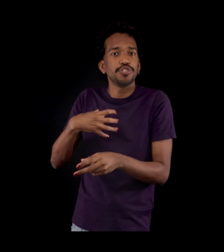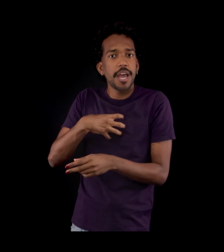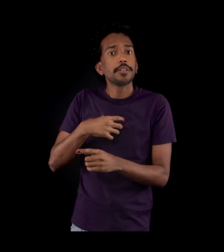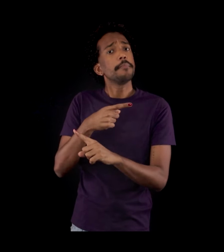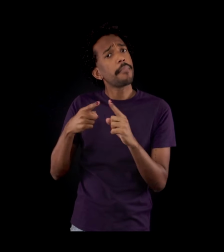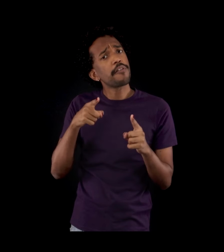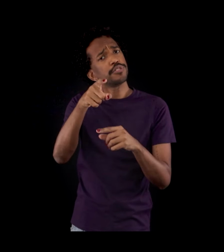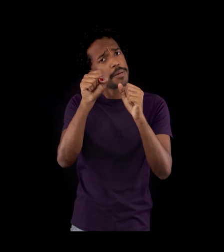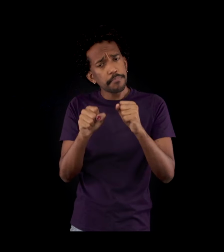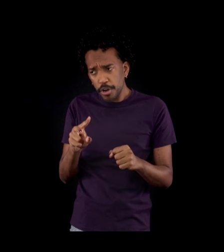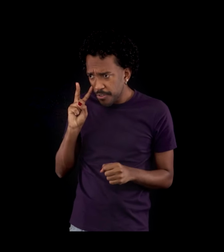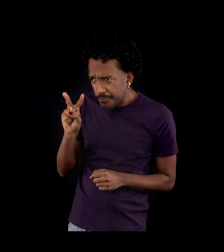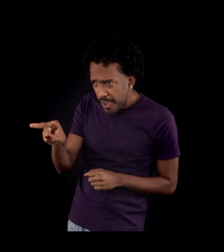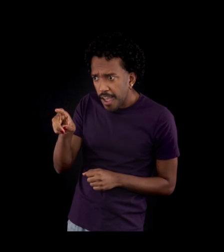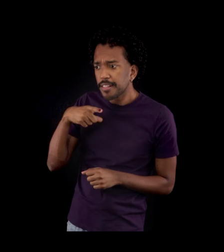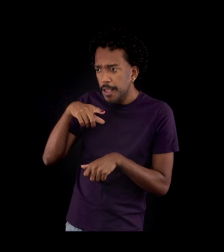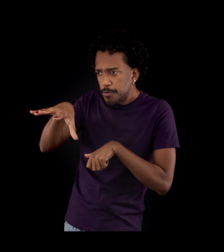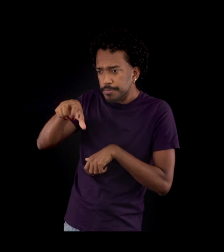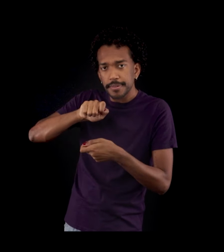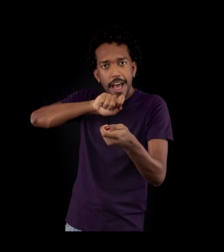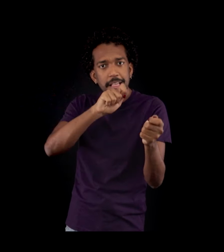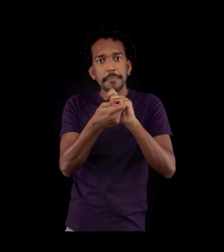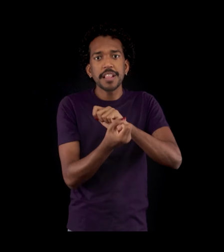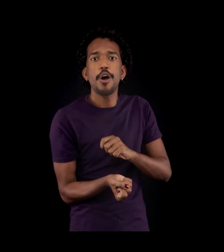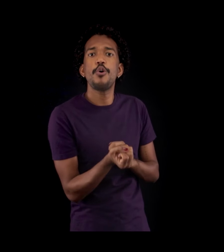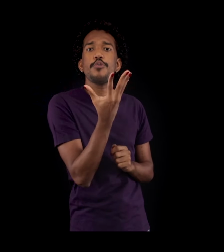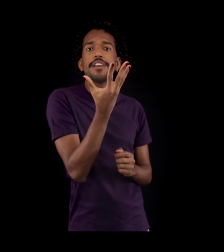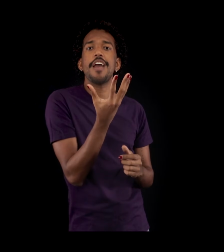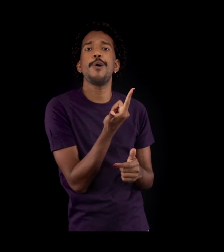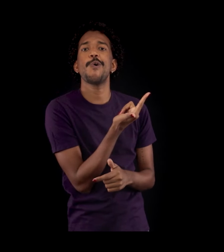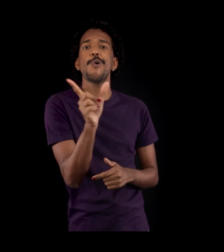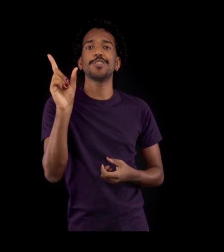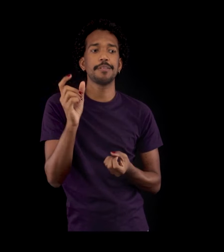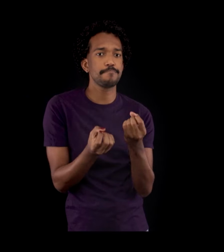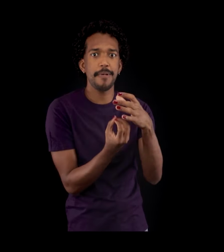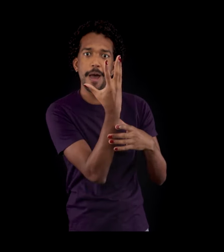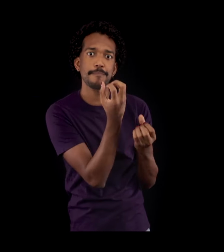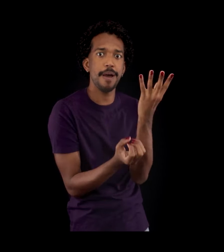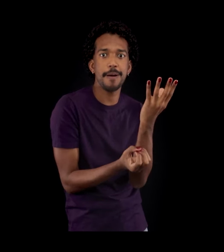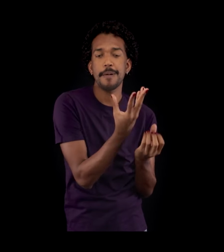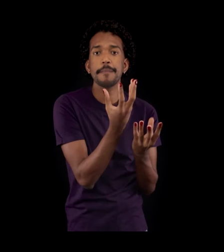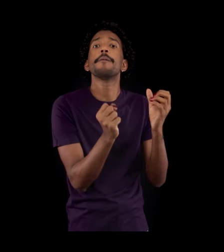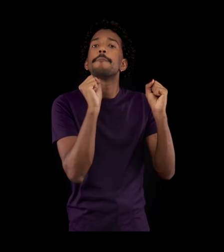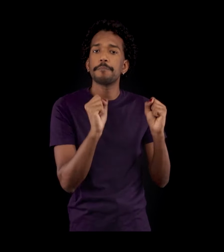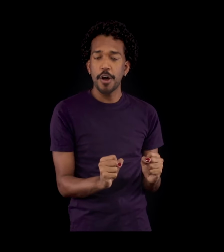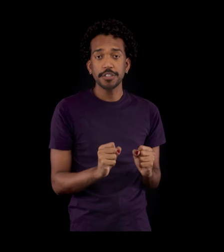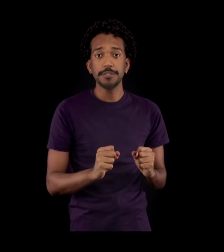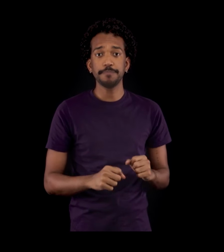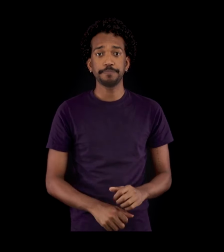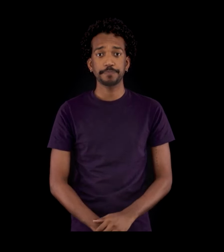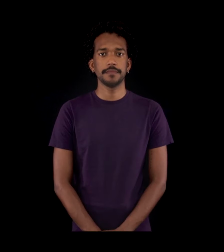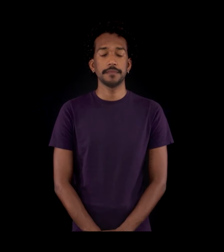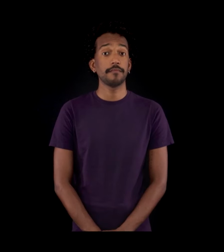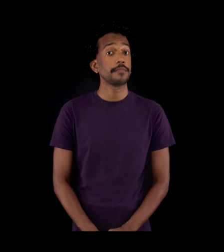mas você pode a partir dali criar outras situações. Se for ver, o meu discurso é sempre: